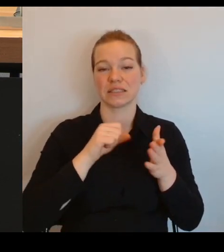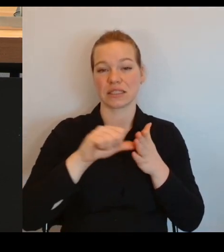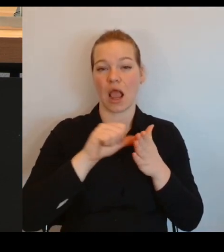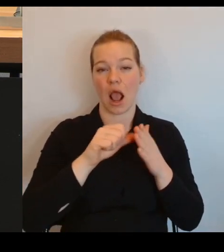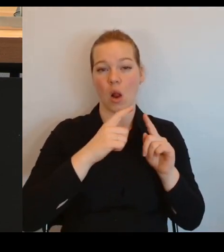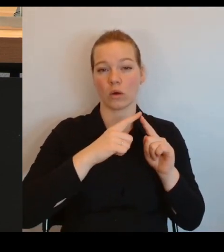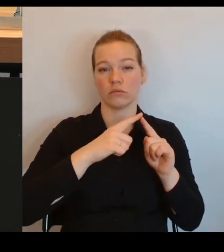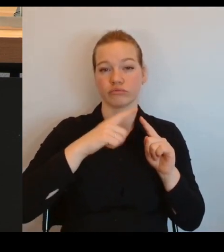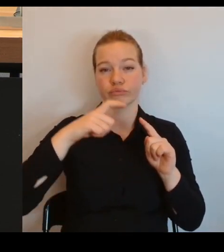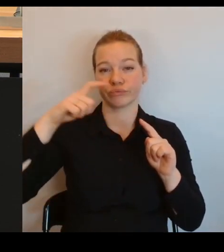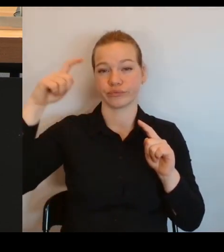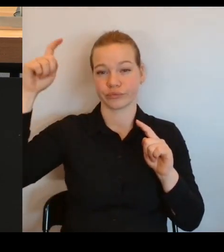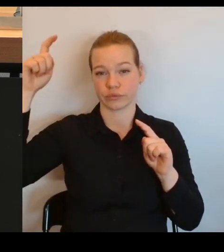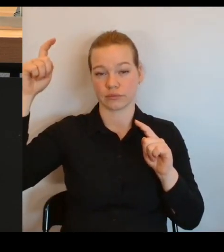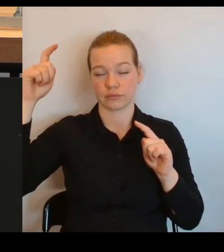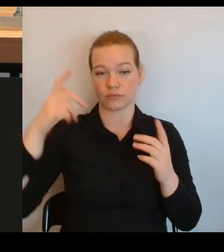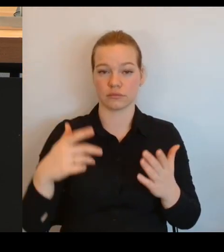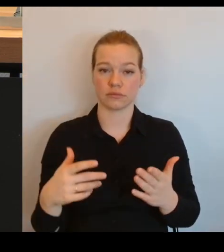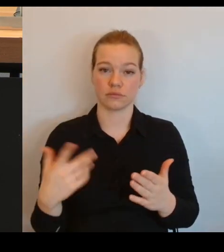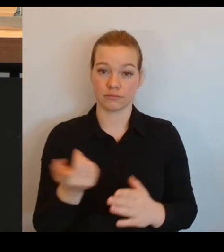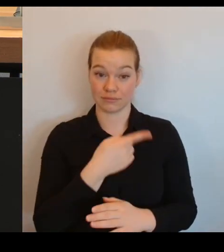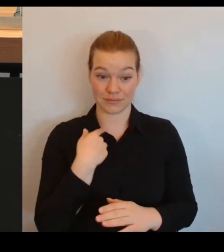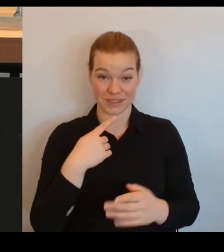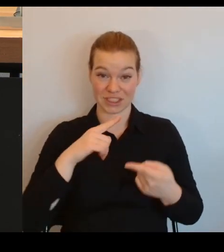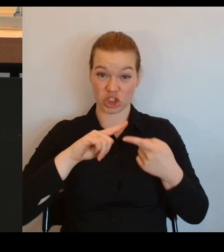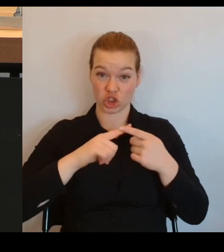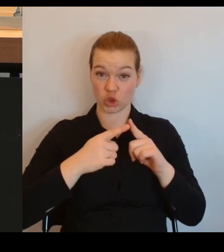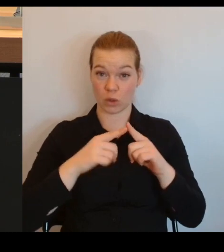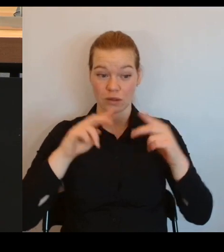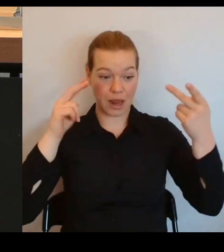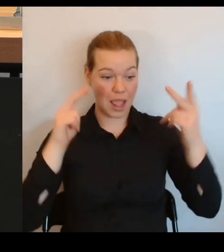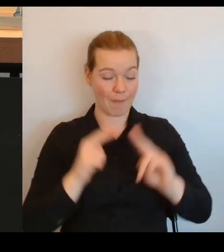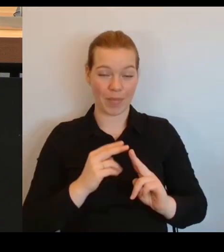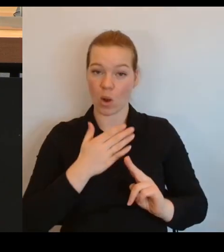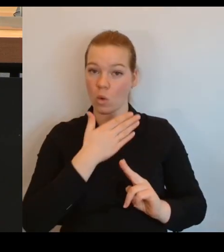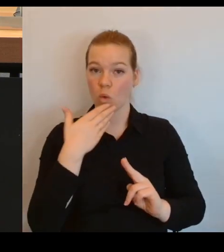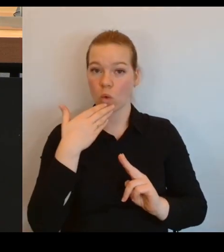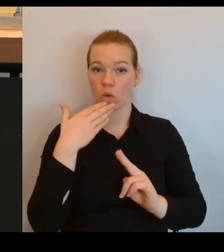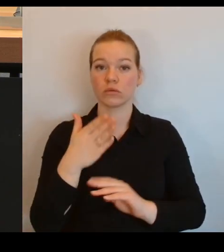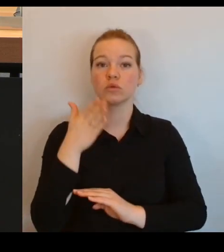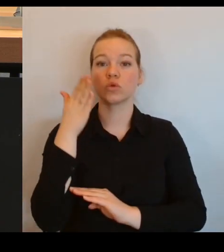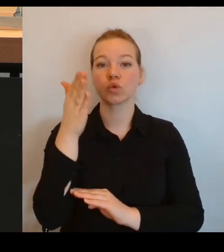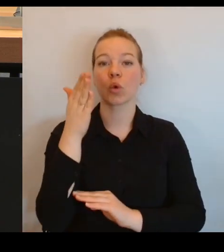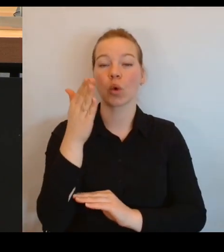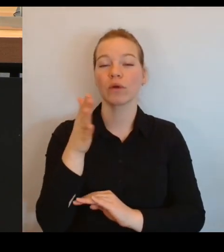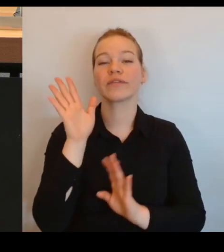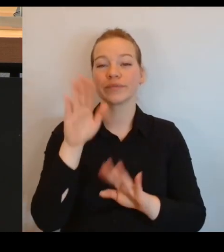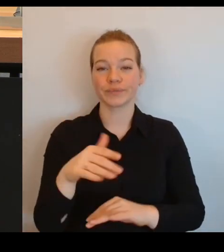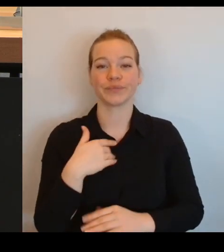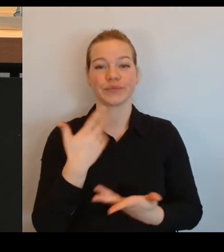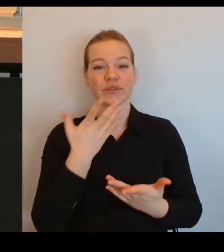Zukunft noch mehr eingeengt sein, als er das heute schon ist. Und wir haben nicht nur die Schulden des Kernhaushalts auf